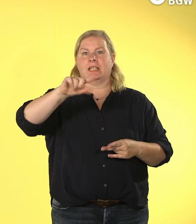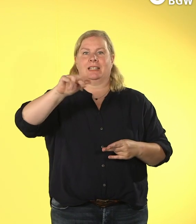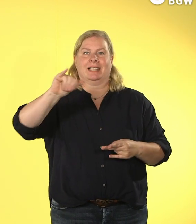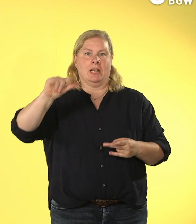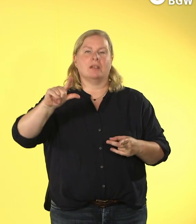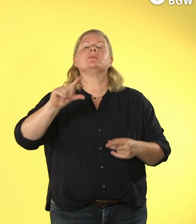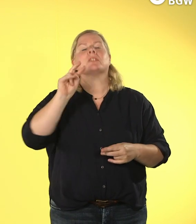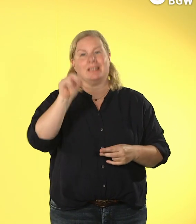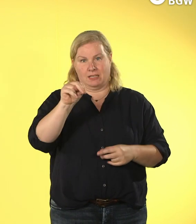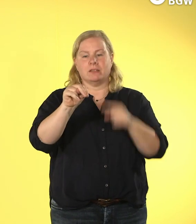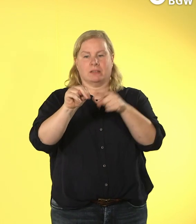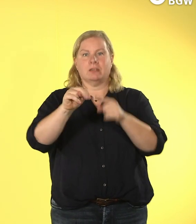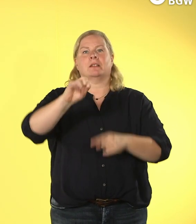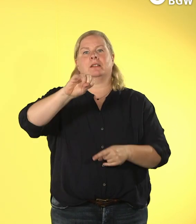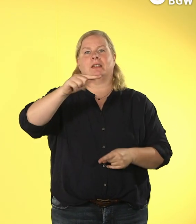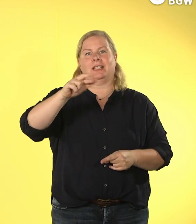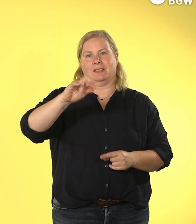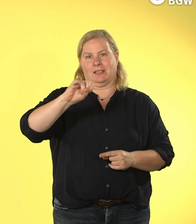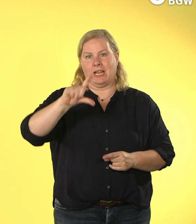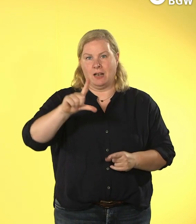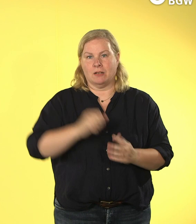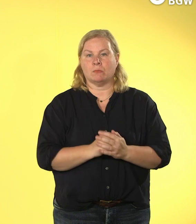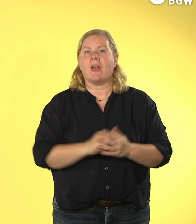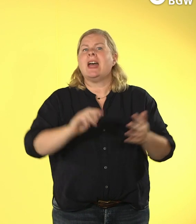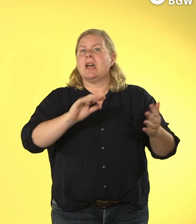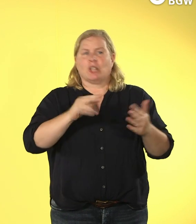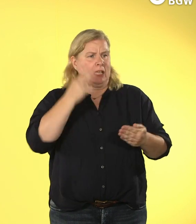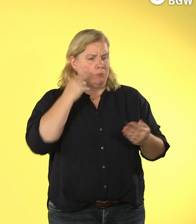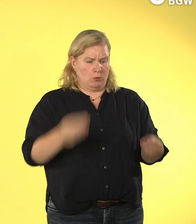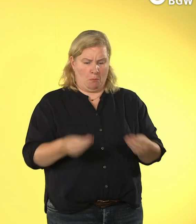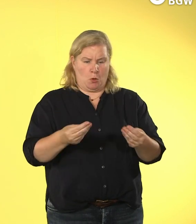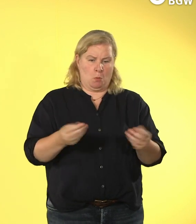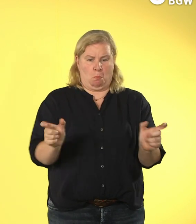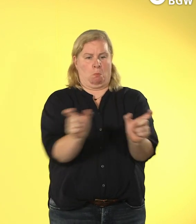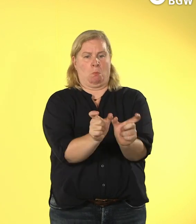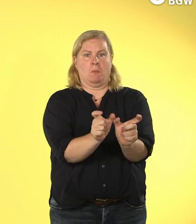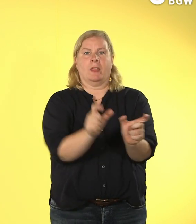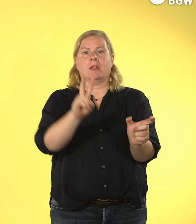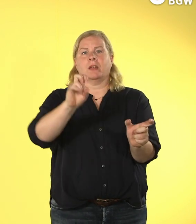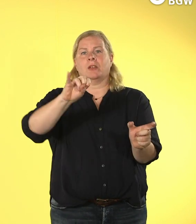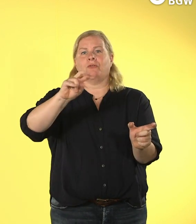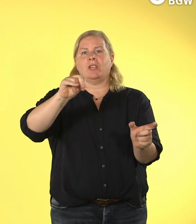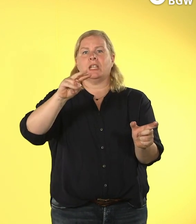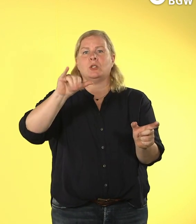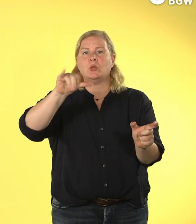Ich vermute, es wird eine Mischung aus Vinyl und Nitril sein.